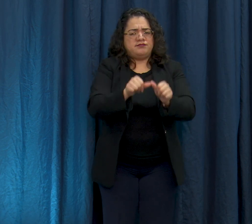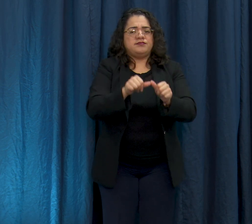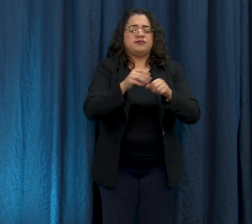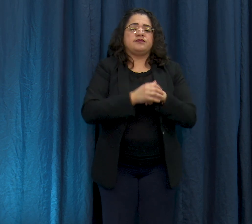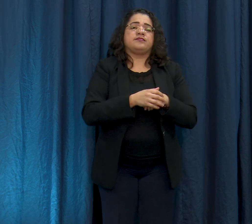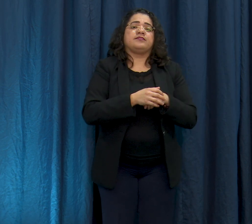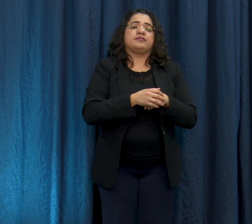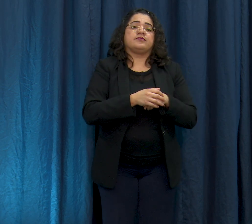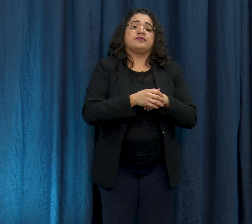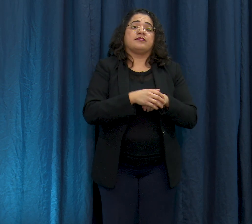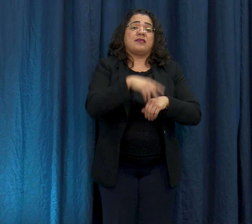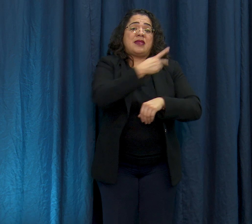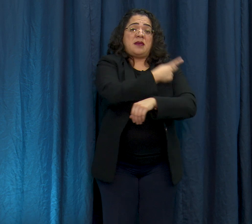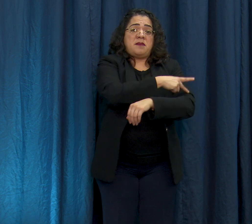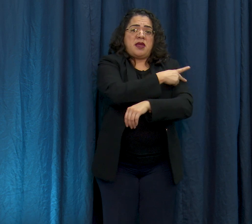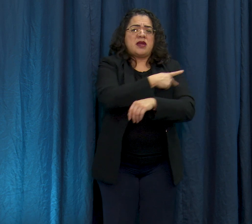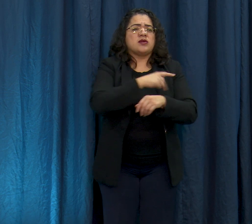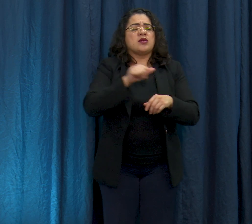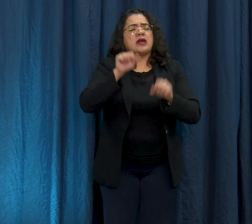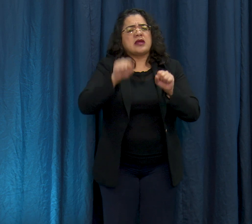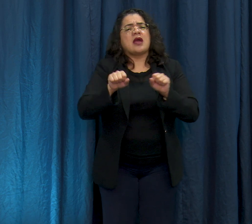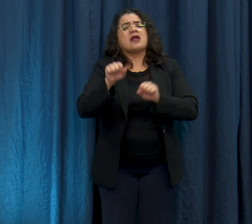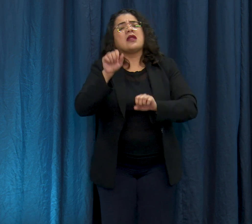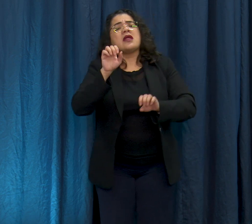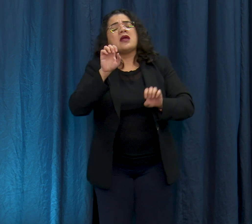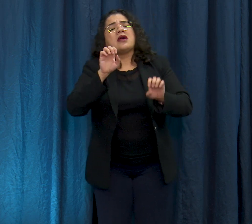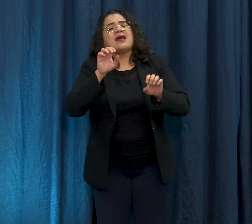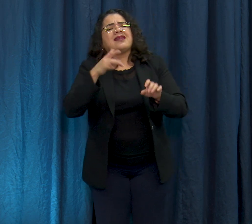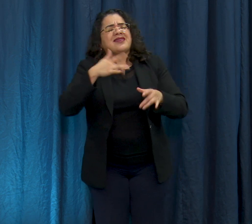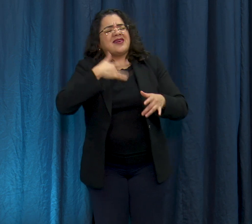tener a valet see on eat rotten en toe peridot Len CEA's como es como Dolores